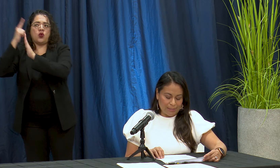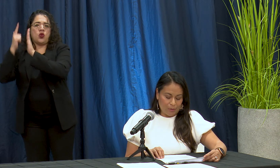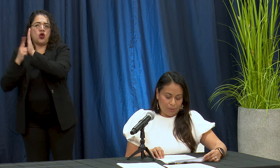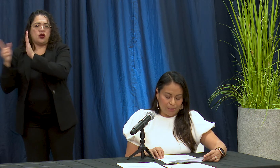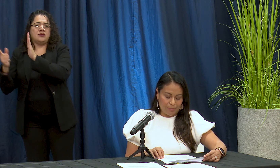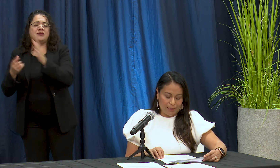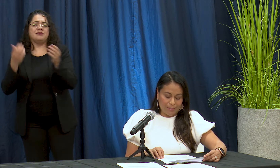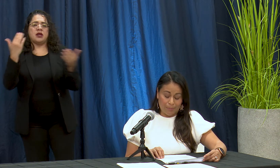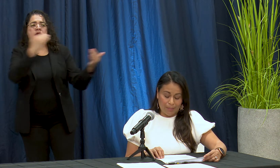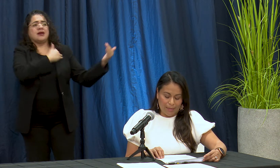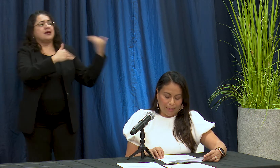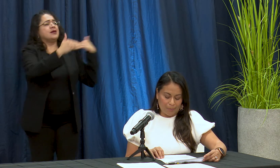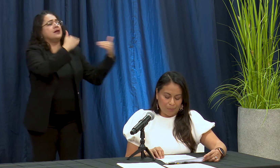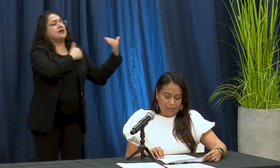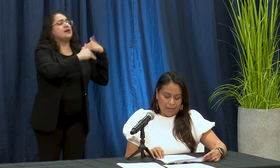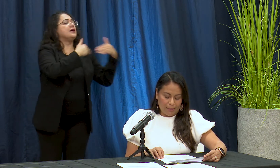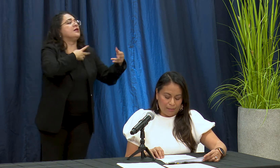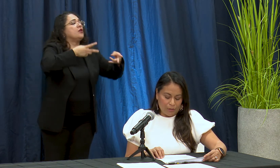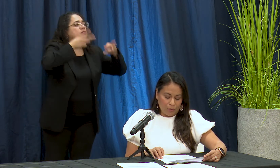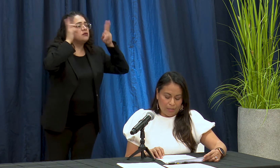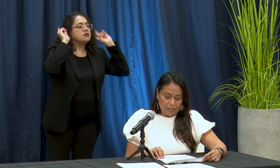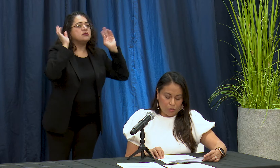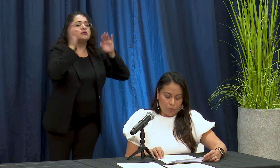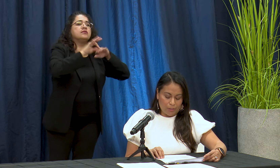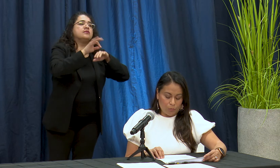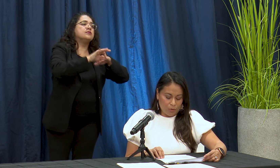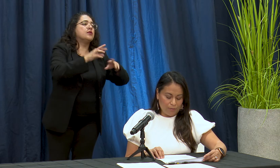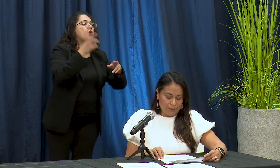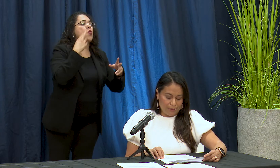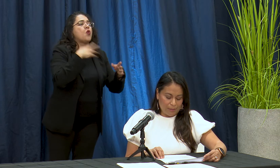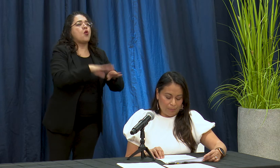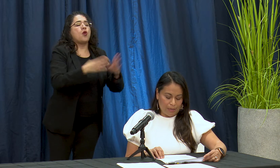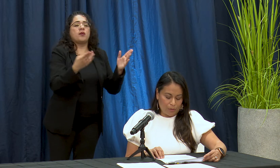salonist a vaguely esta mañana entiendo que esto es muy difícil para los